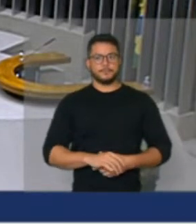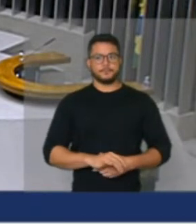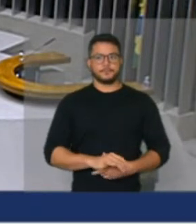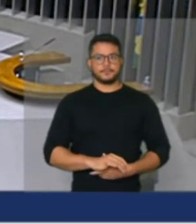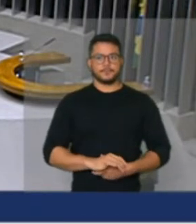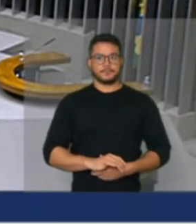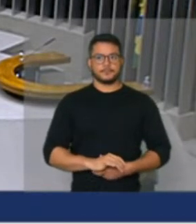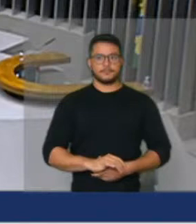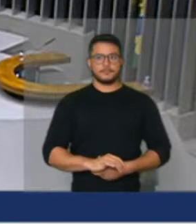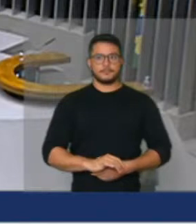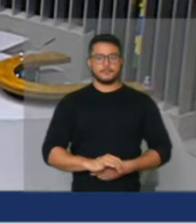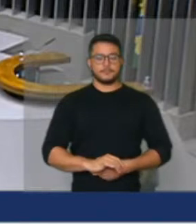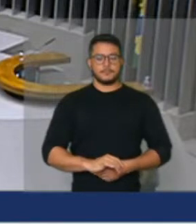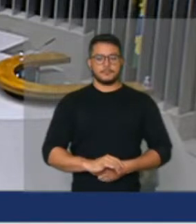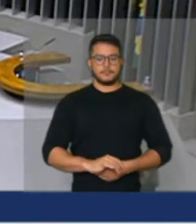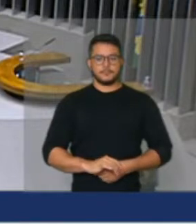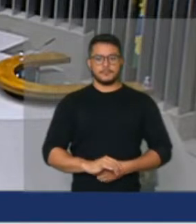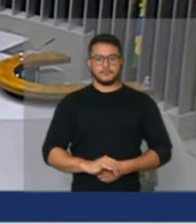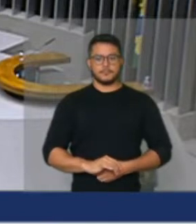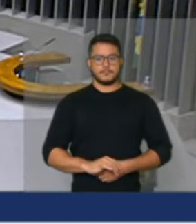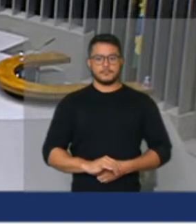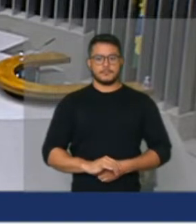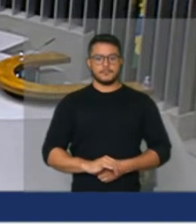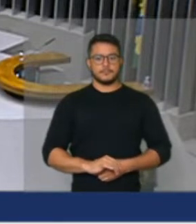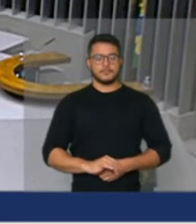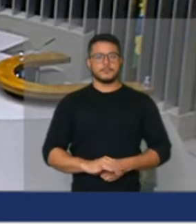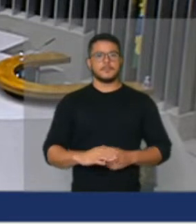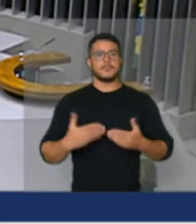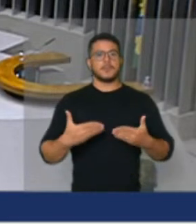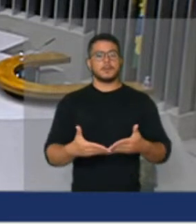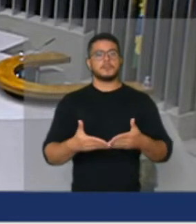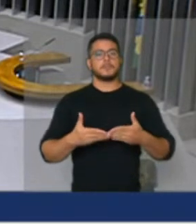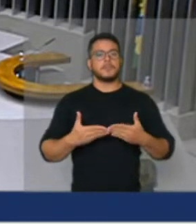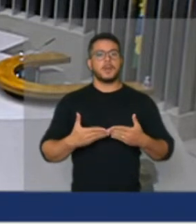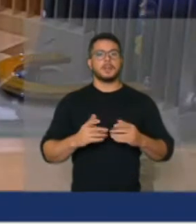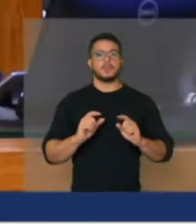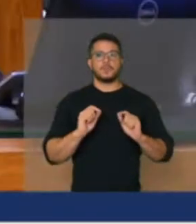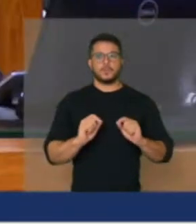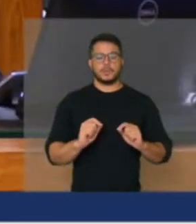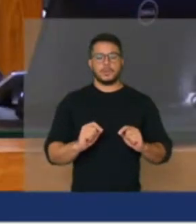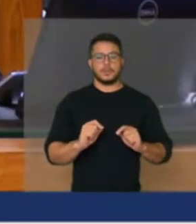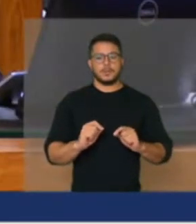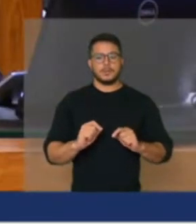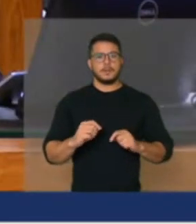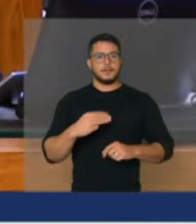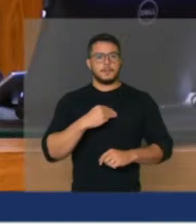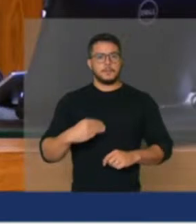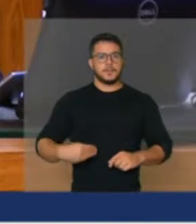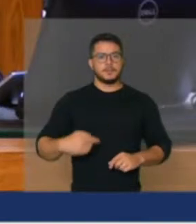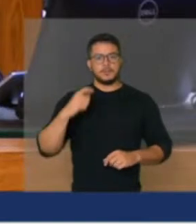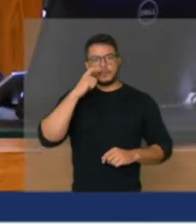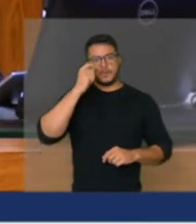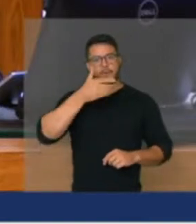DEPUTADOS VAMOS OUVIR. -- [PRESIDENTE]: REQUER CONVOCAÇÃO DO MINISTRO DA ESTADO DE ECONOMIA SENHOR PAULO GUEDES, PARA EMPRESAS